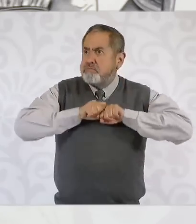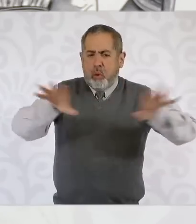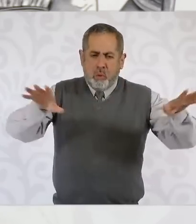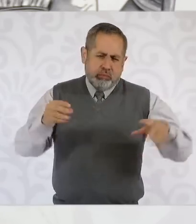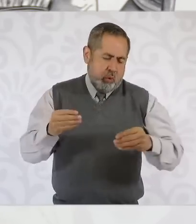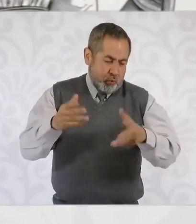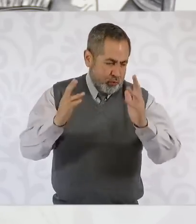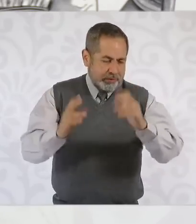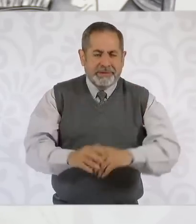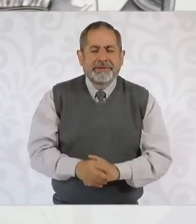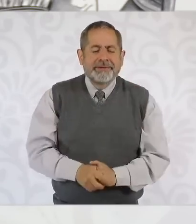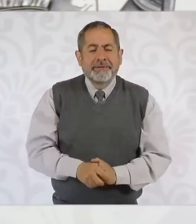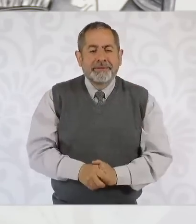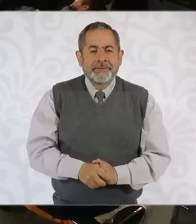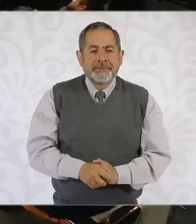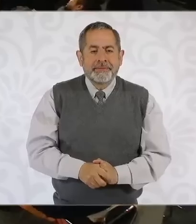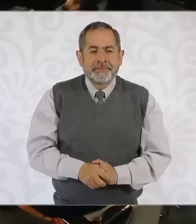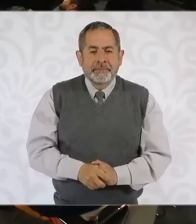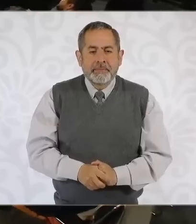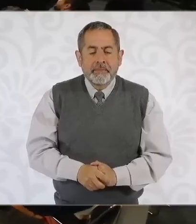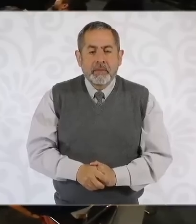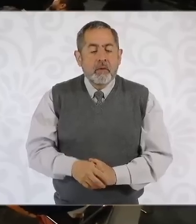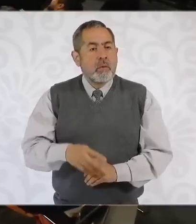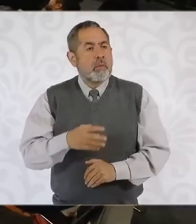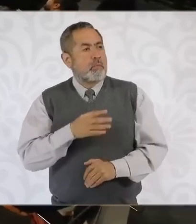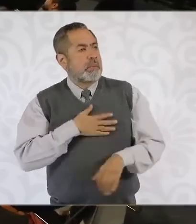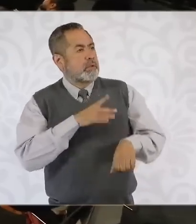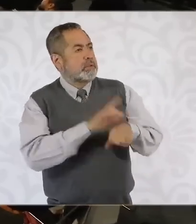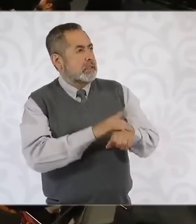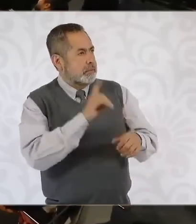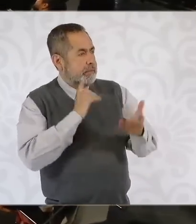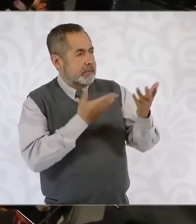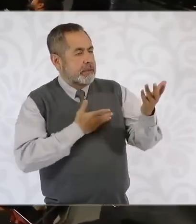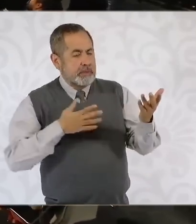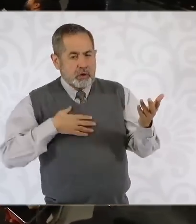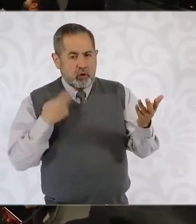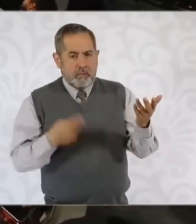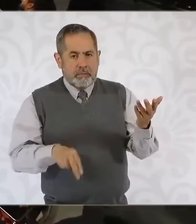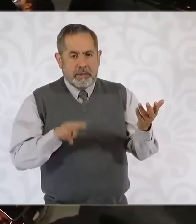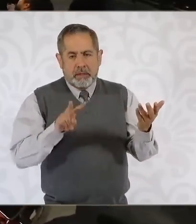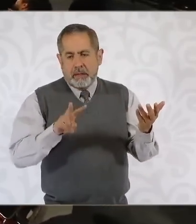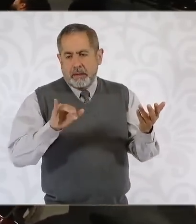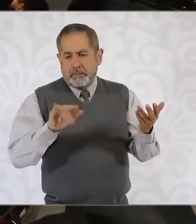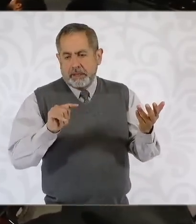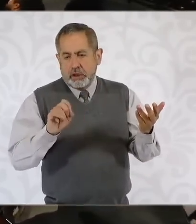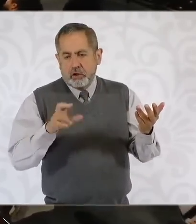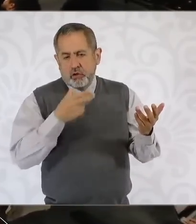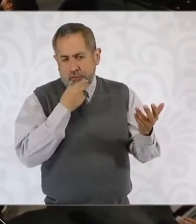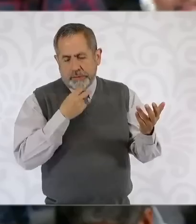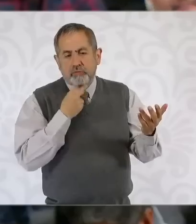presidenta Víctor Bárcenas de radio educación preguntarle exactamente si tienen ya alguna